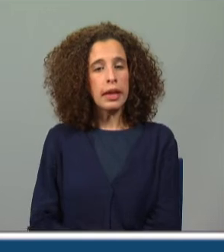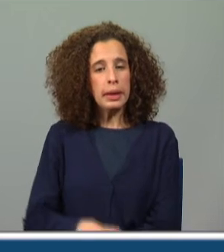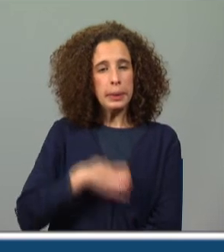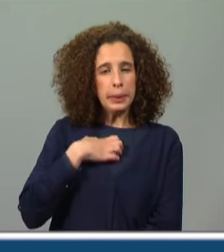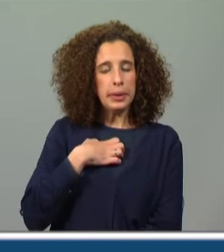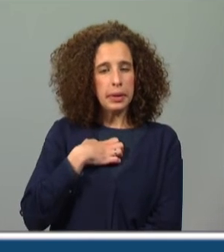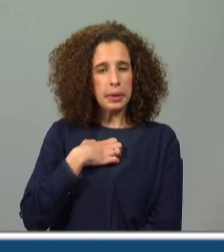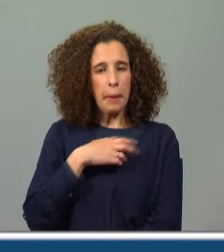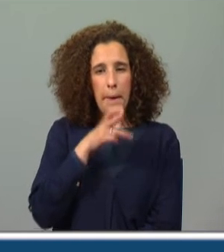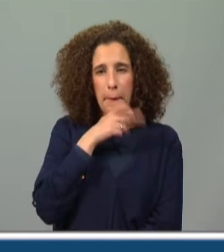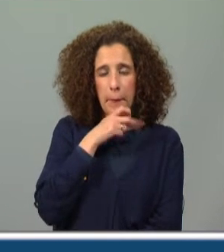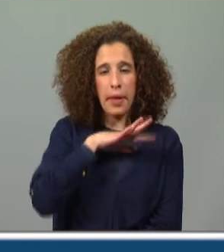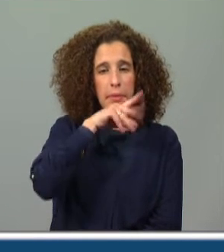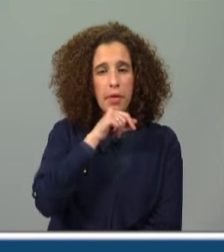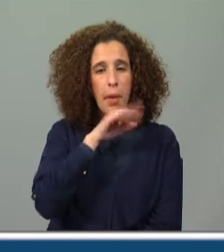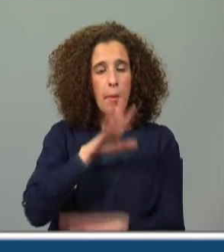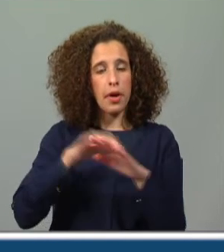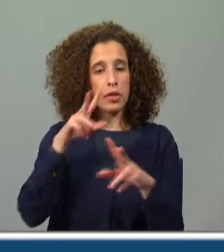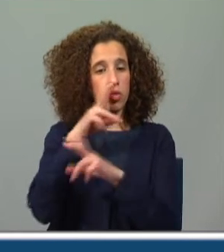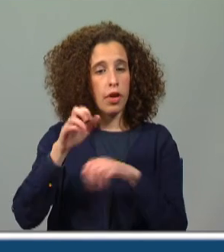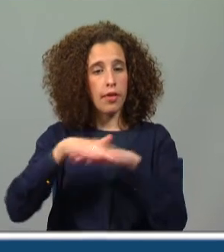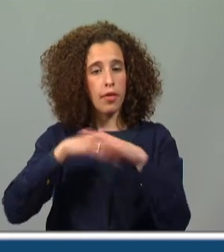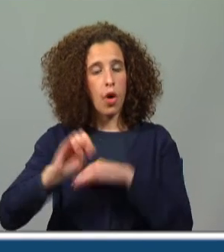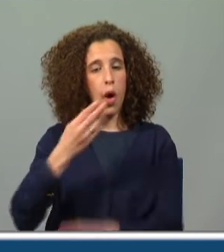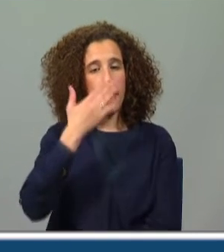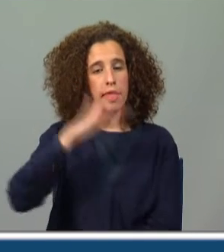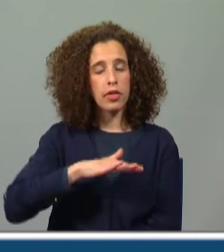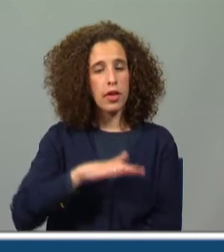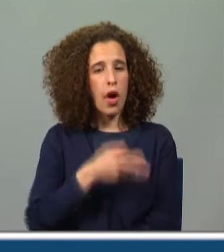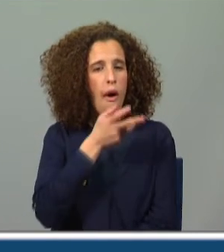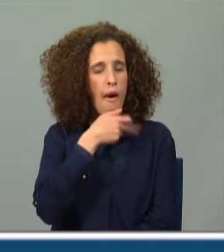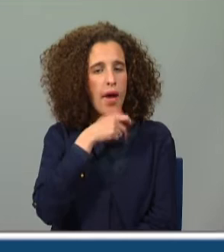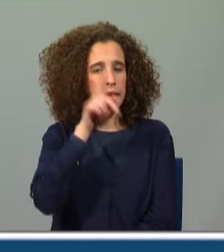do horror da mãe perante a descoberta que fez ou a atitude horrorosa da menina 母親對這個發現的恐懼你做了什麼或女孩的可怕態度